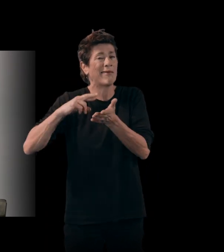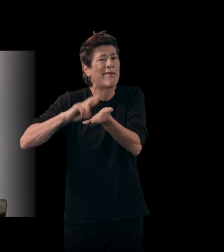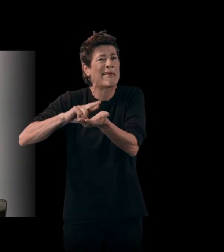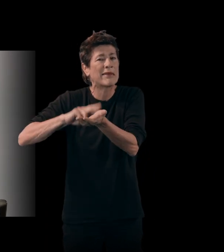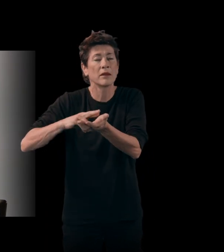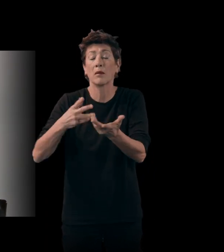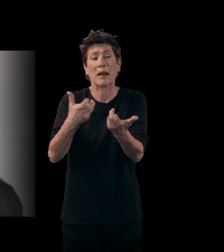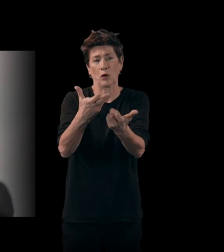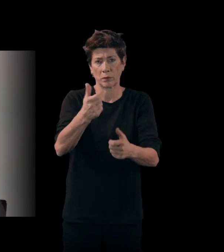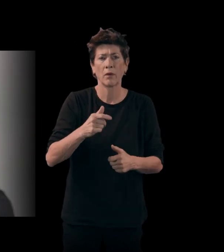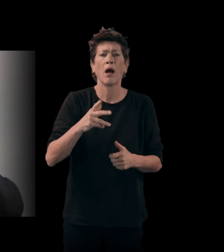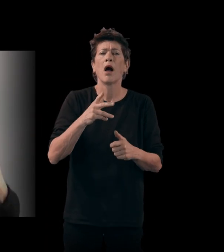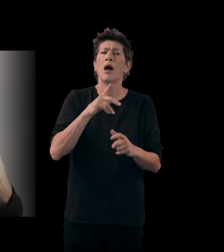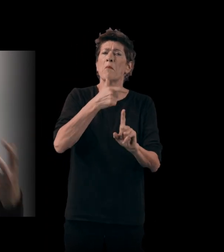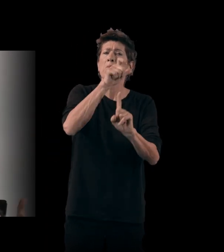Par exemple, quand les Kanaks nous parlaient en français,